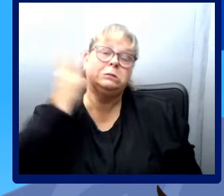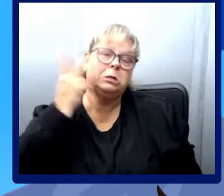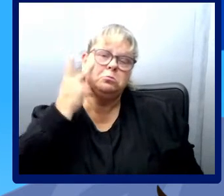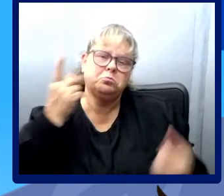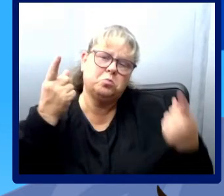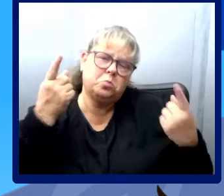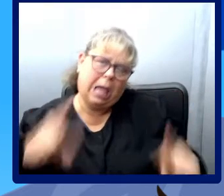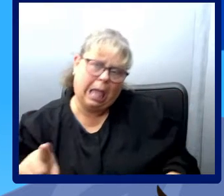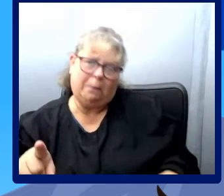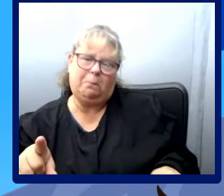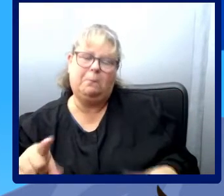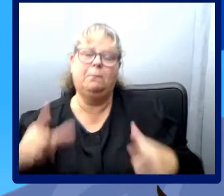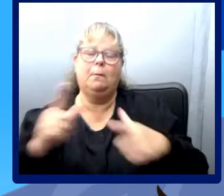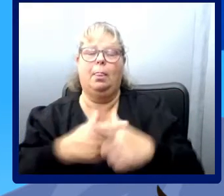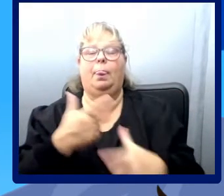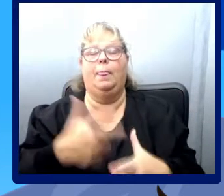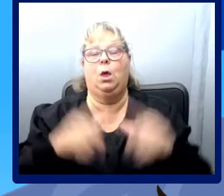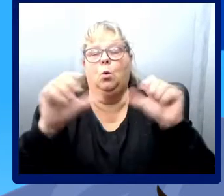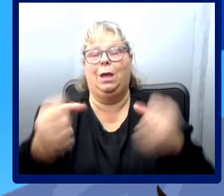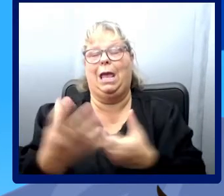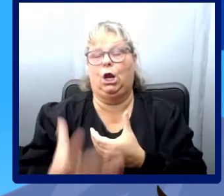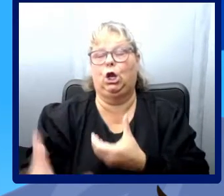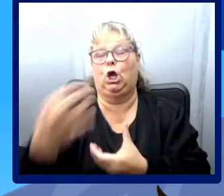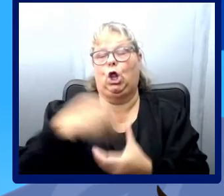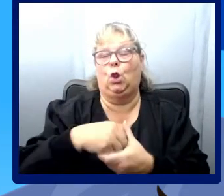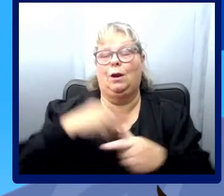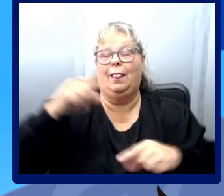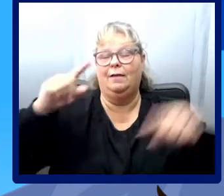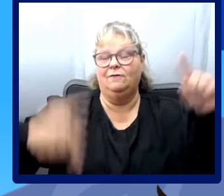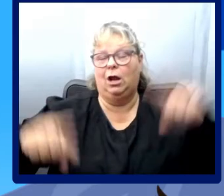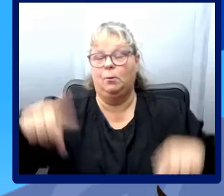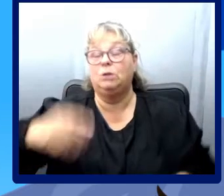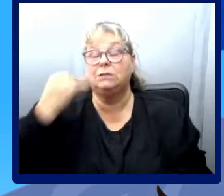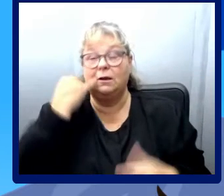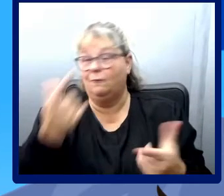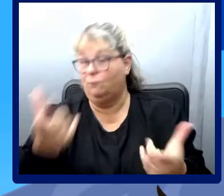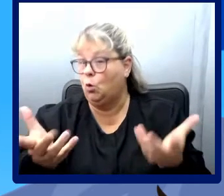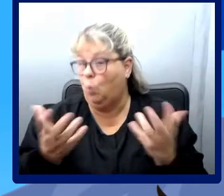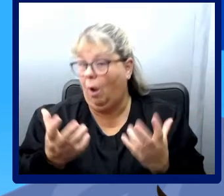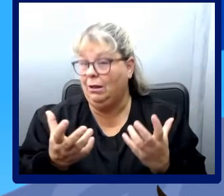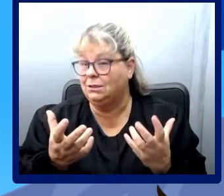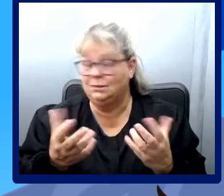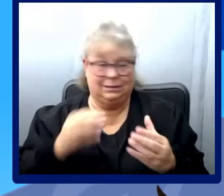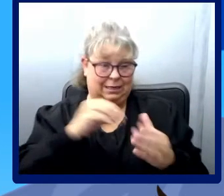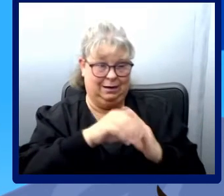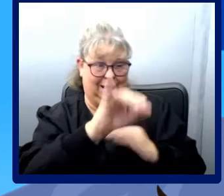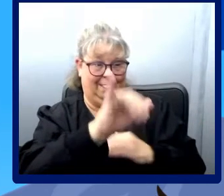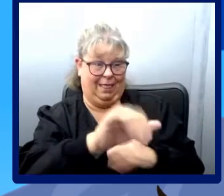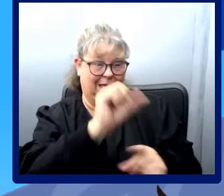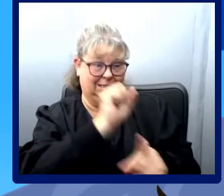Y luego podemos incluir las variables del caso que queramos. Así que en este caso, hemos incluido solo el número de caso